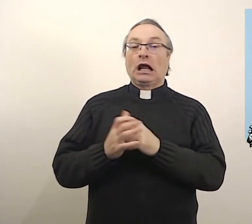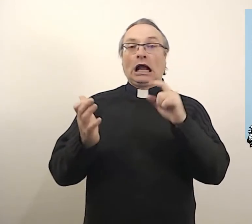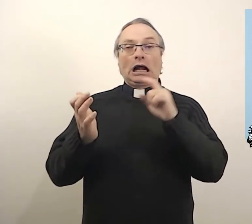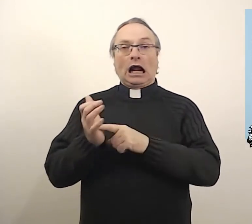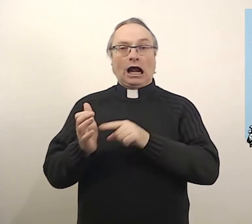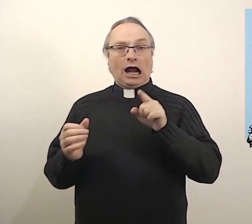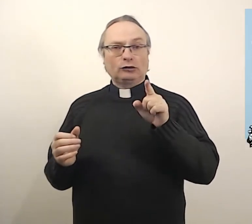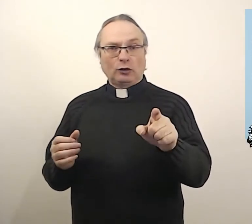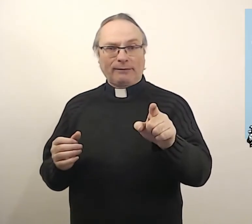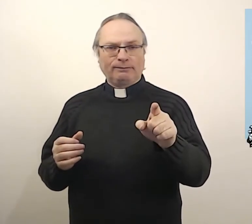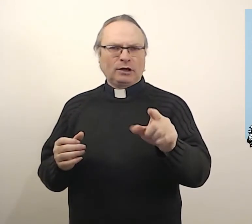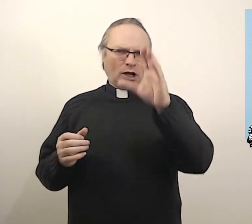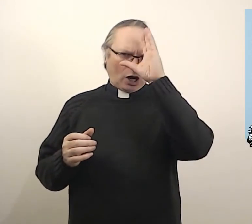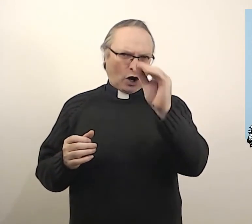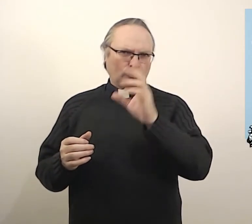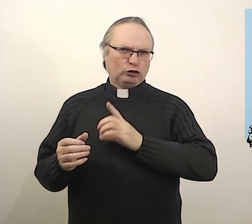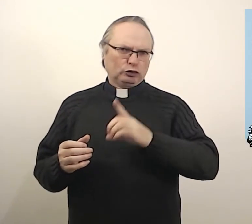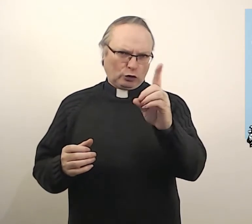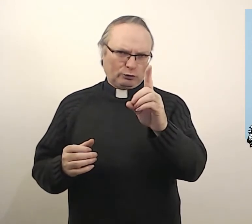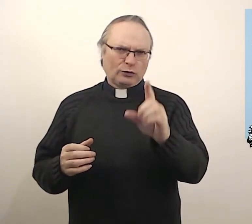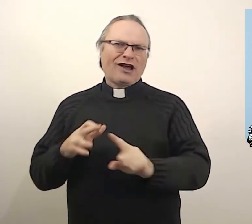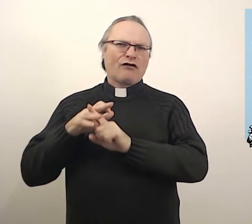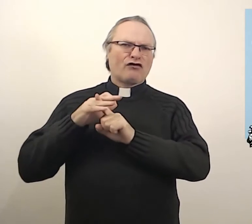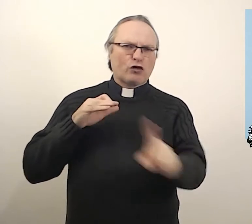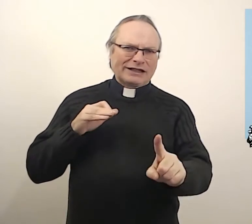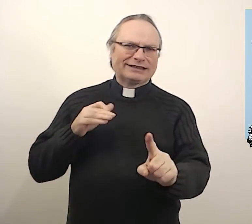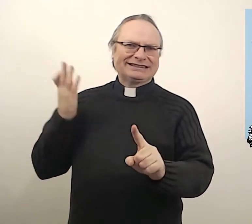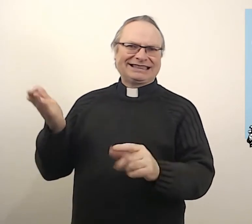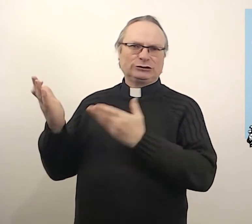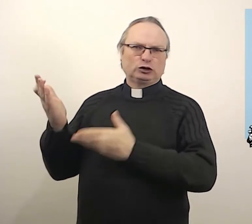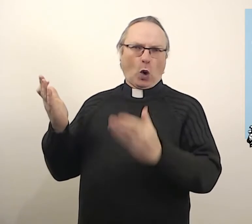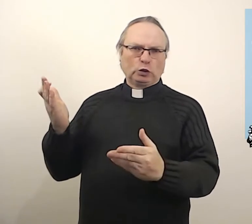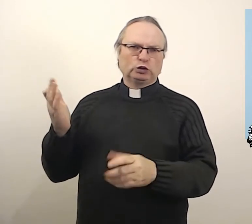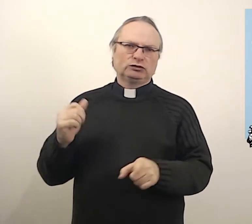Quant à toi, homme de Dieu, fuis ces choses